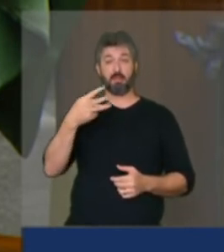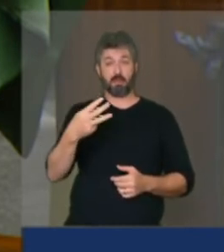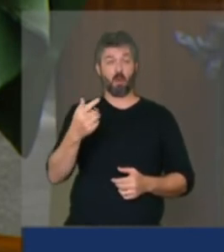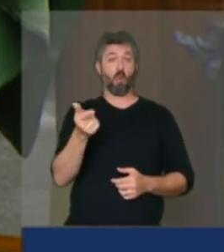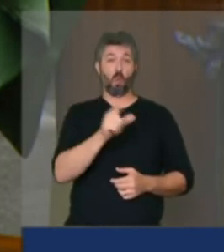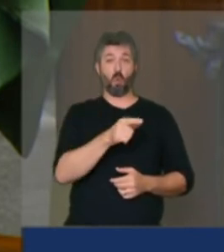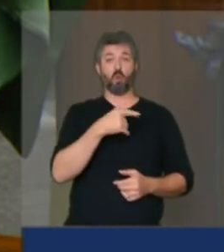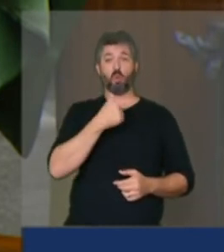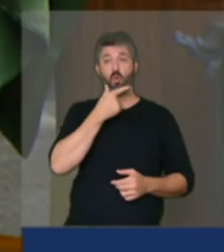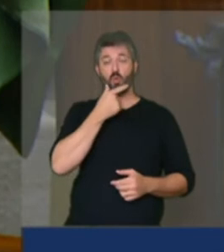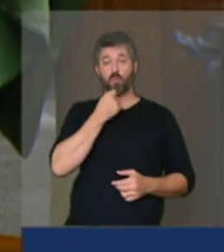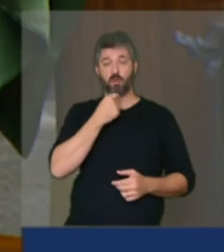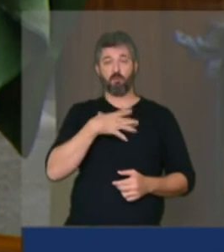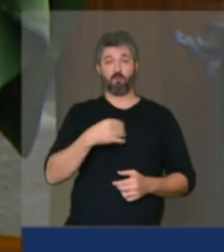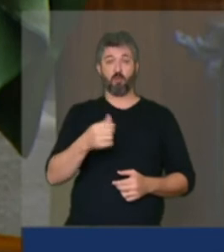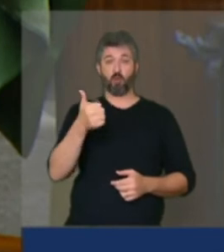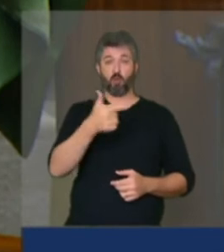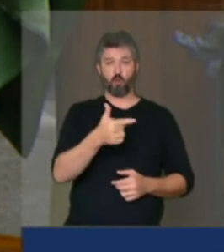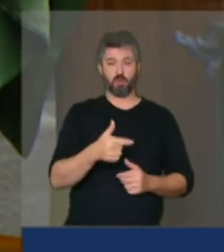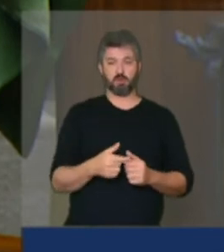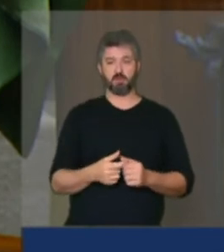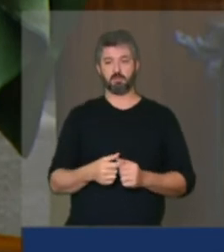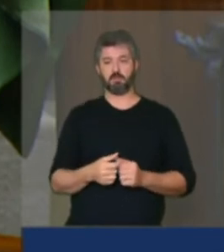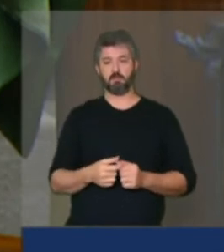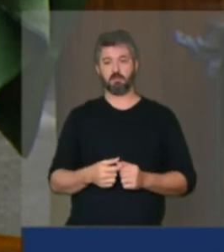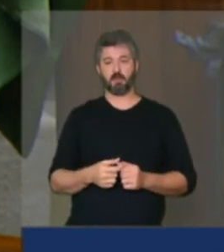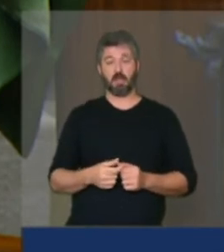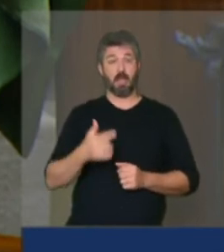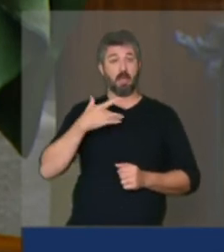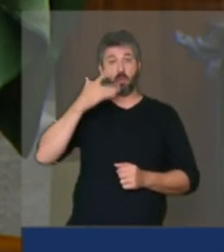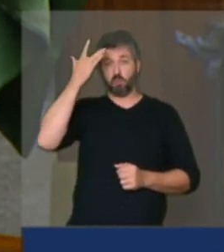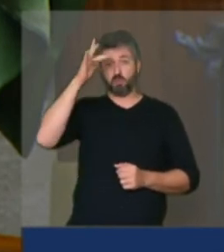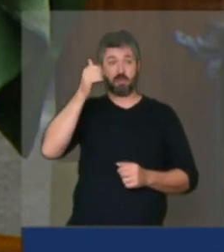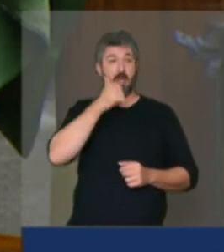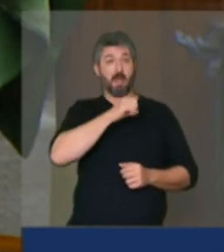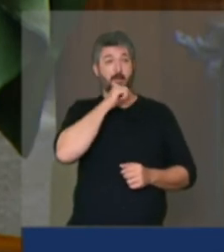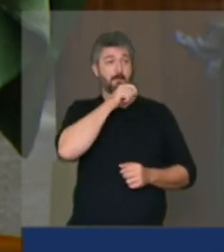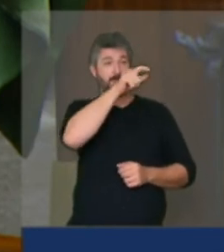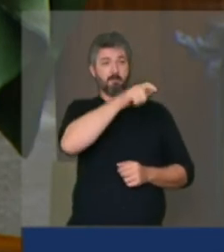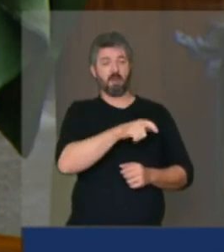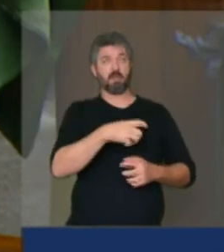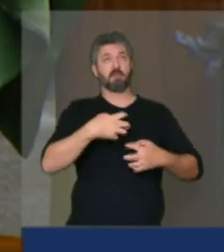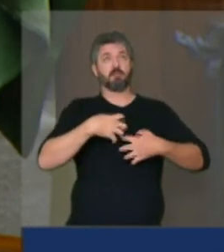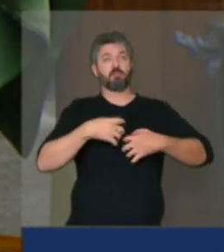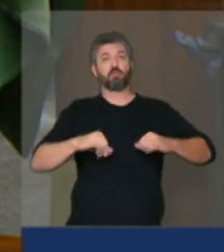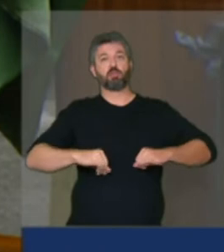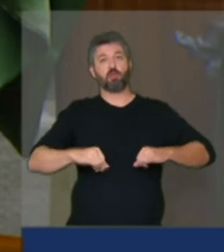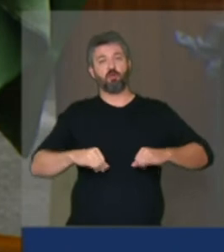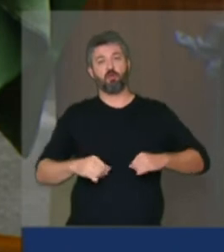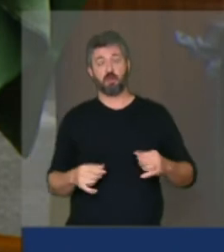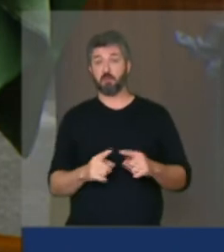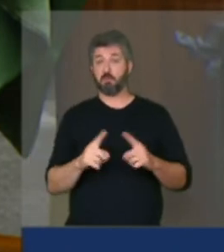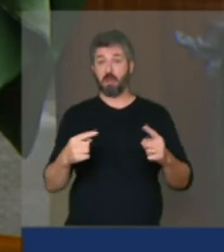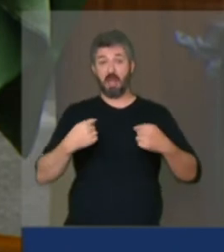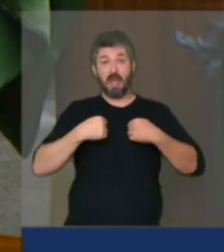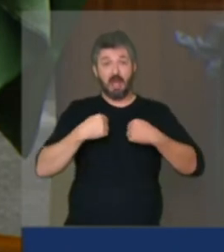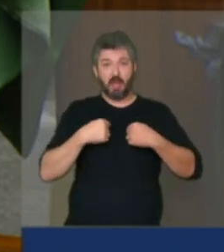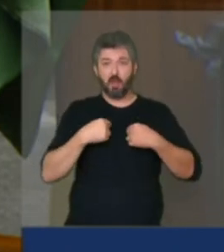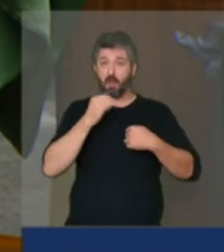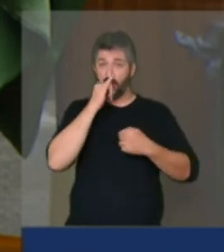UM DE 12, EU NÃO SEI O QUE É QUE ESSA MÃ E, A VALQUÍRIA DEVE ESTAR PASSANDO MAS EU VENHO AQUI FAZER UM ALERTA PORQUE SETEMBRO ESTÁ CHEGANDO